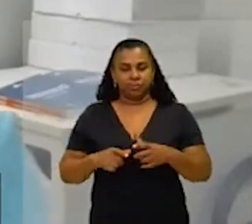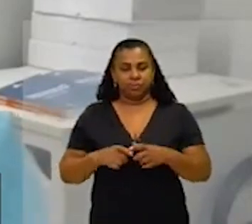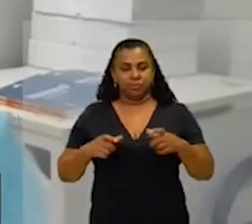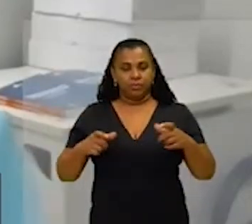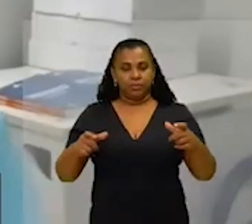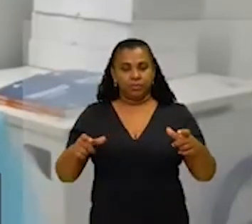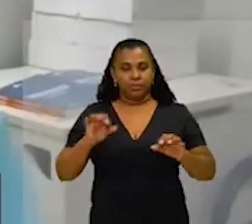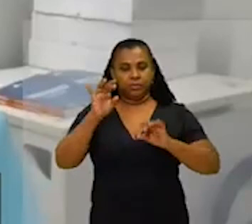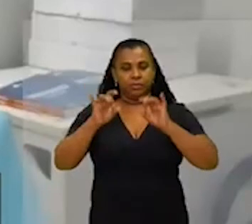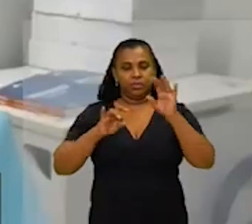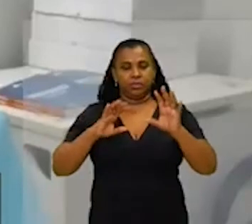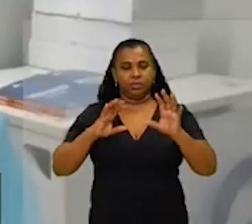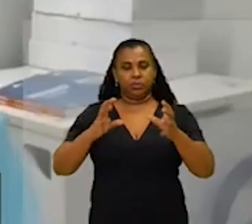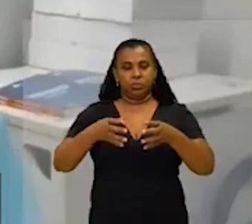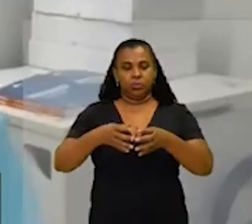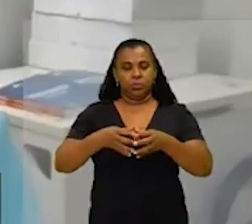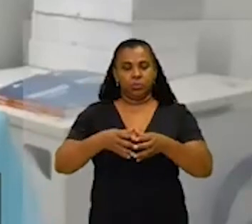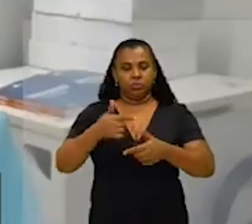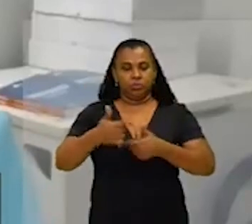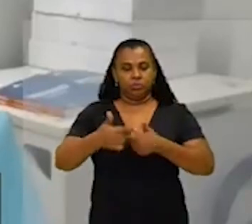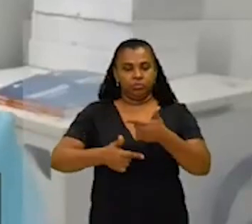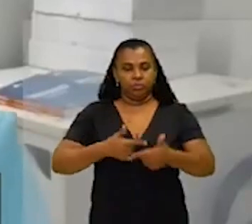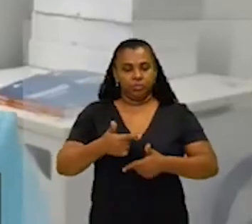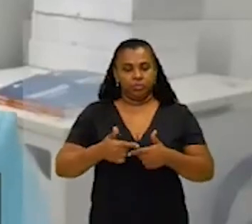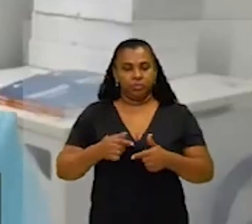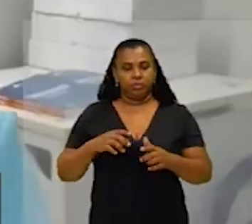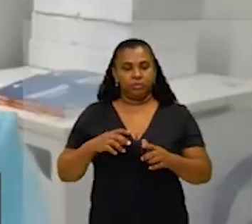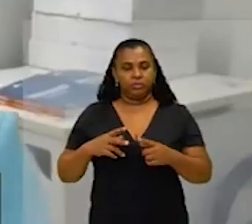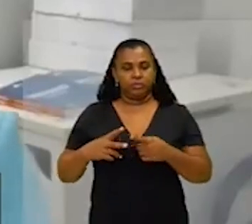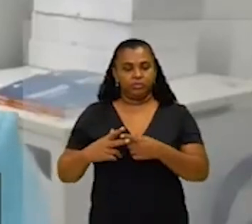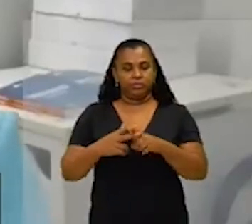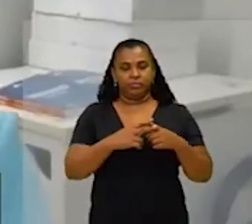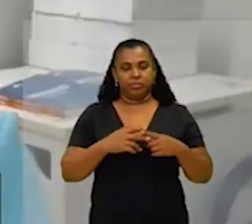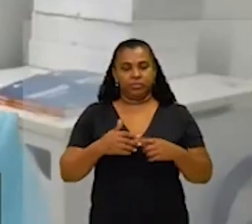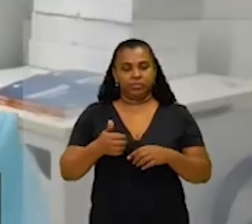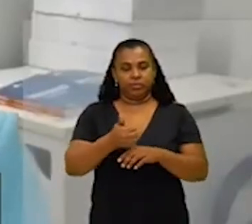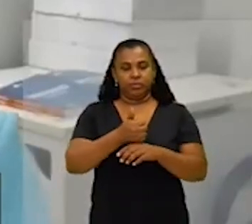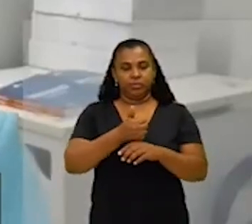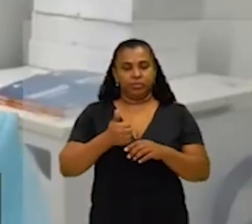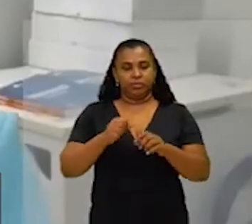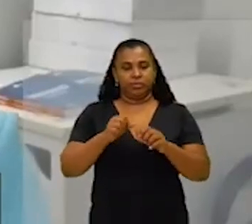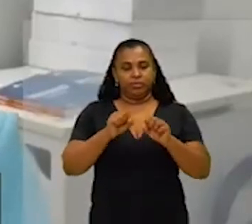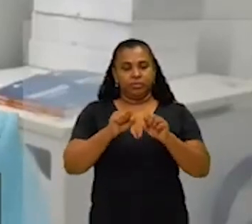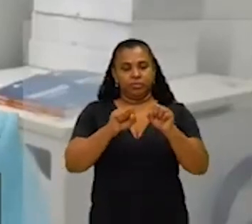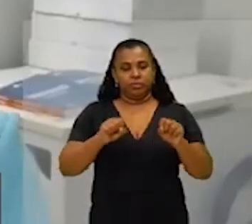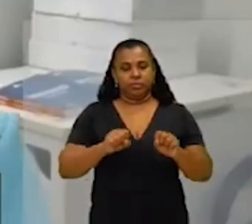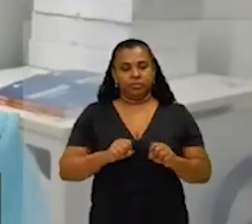técnico e para o aperfeiçoamento do sistema de prestação de contas consciente permitir